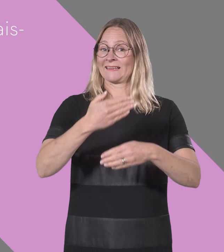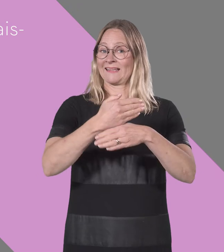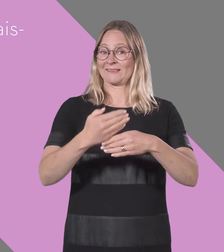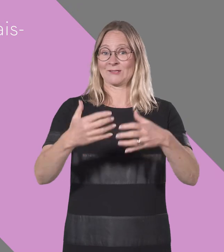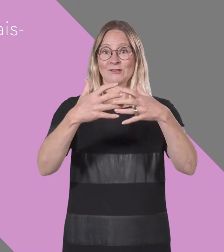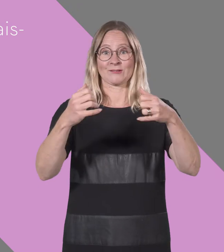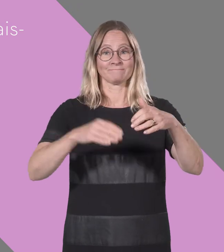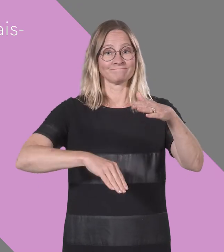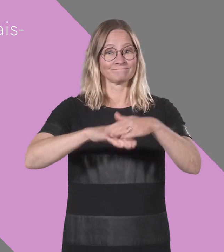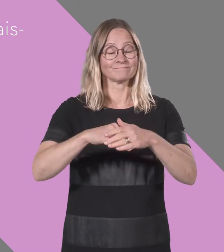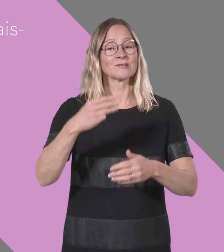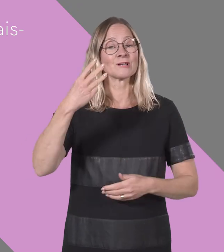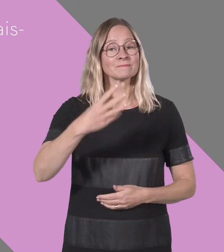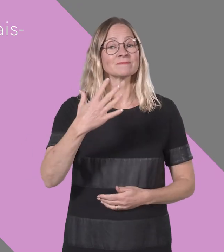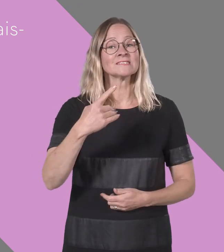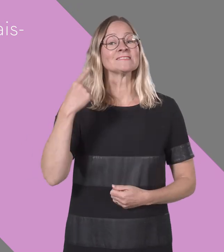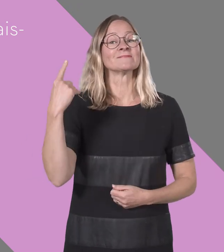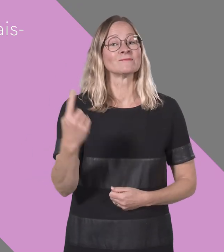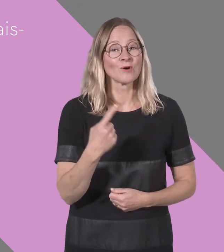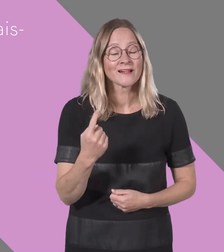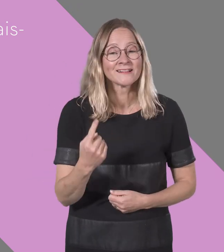Teatteri Totti täyttää 35 vuotta!